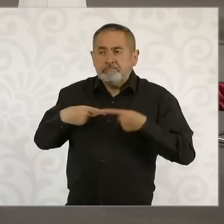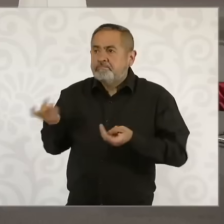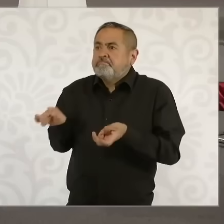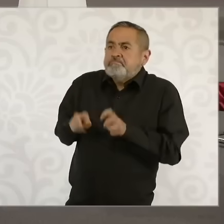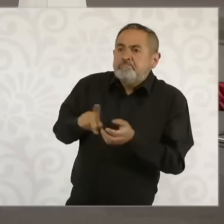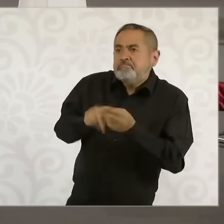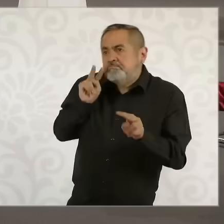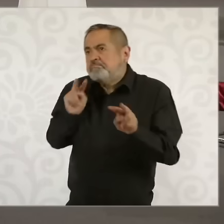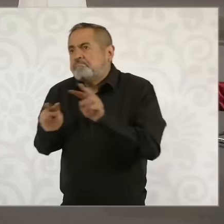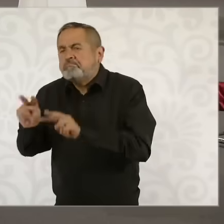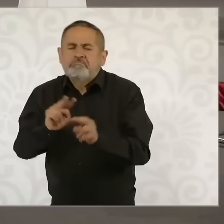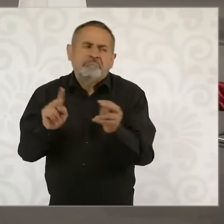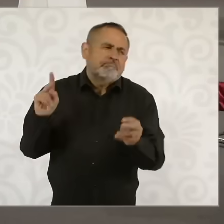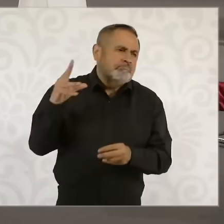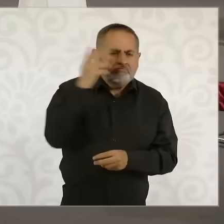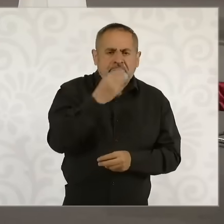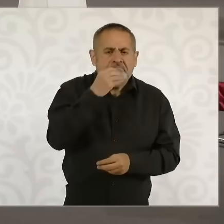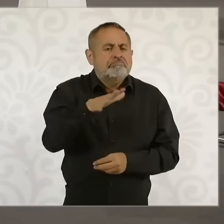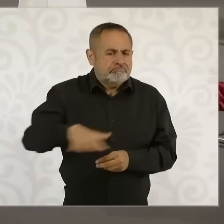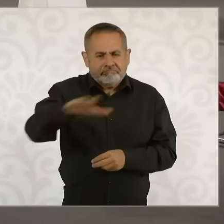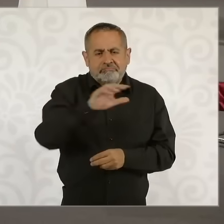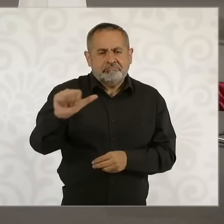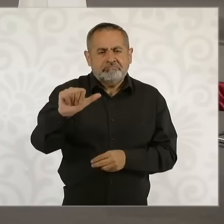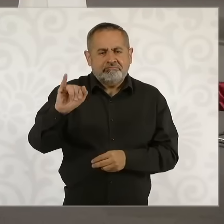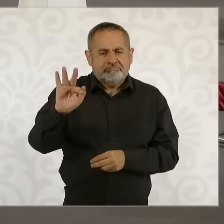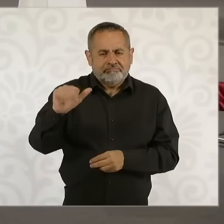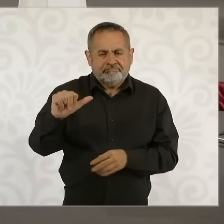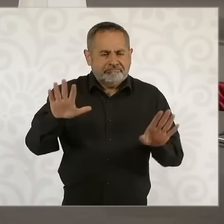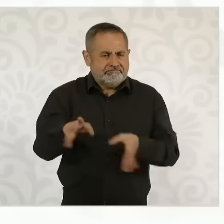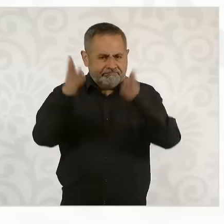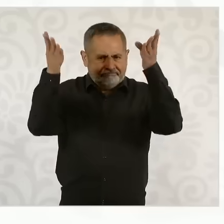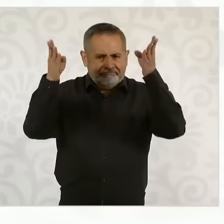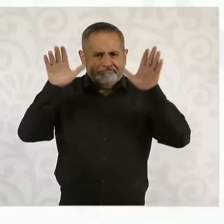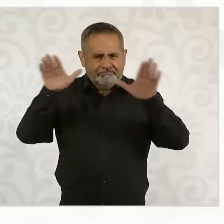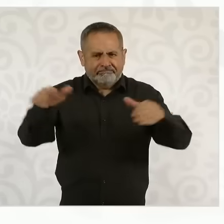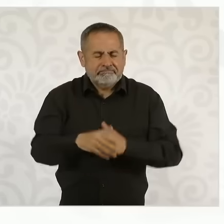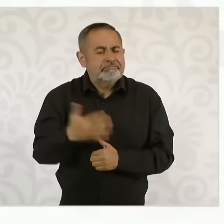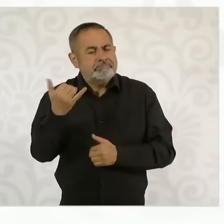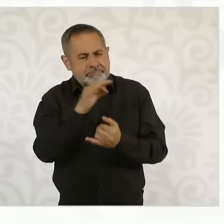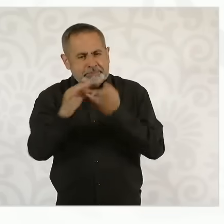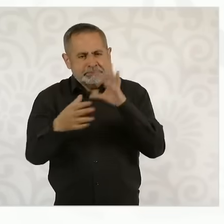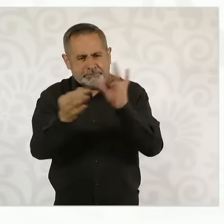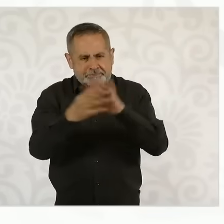por favor. Y finalmente, por lo que respecta al IFA, hemos eh desarrollado estrategias de